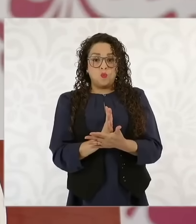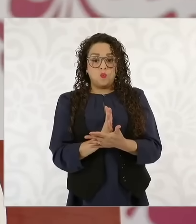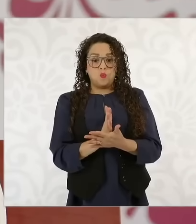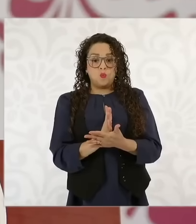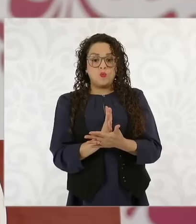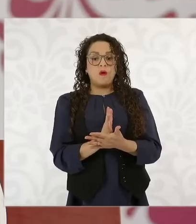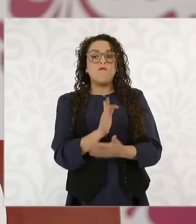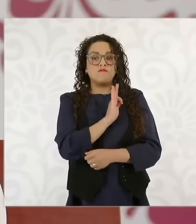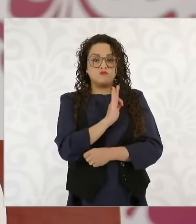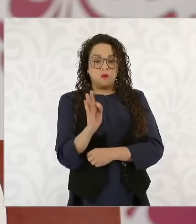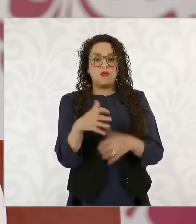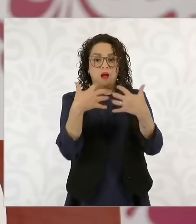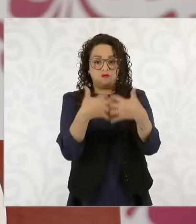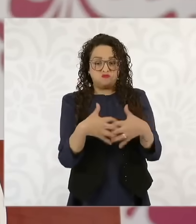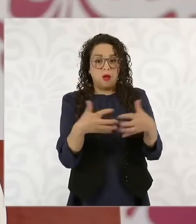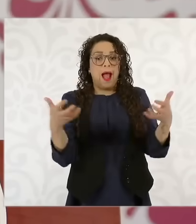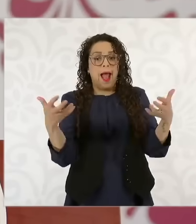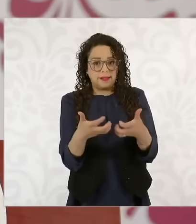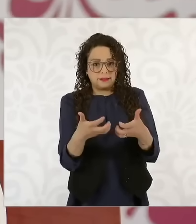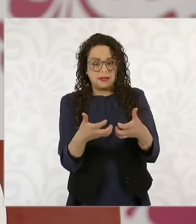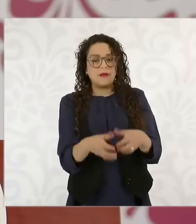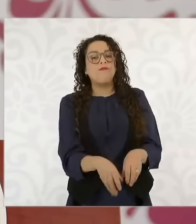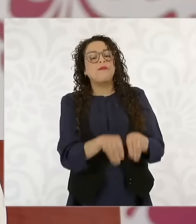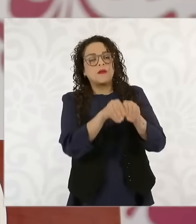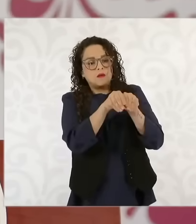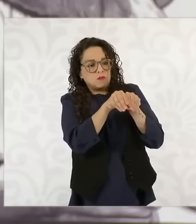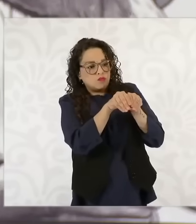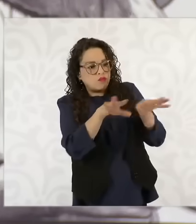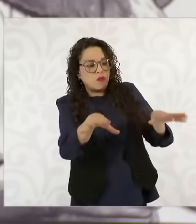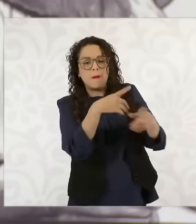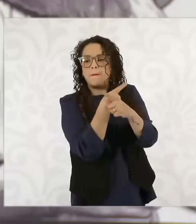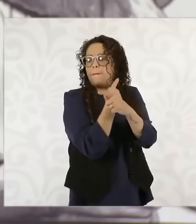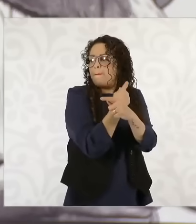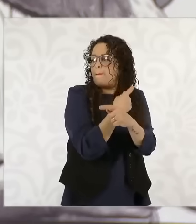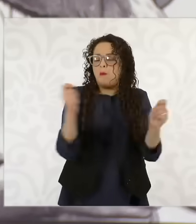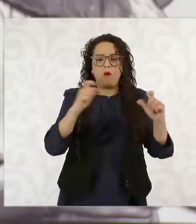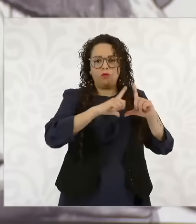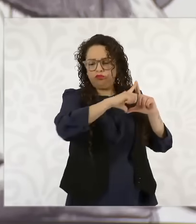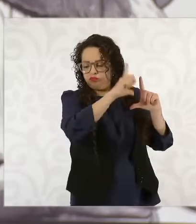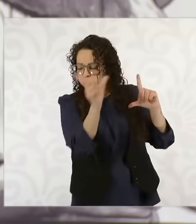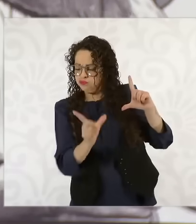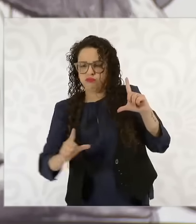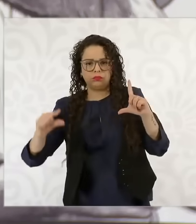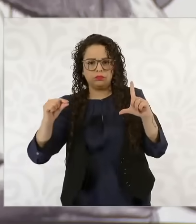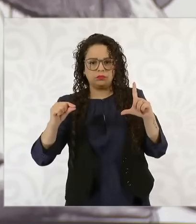para producir, transmitir y distribuir la energía eléctrica. se hacía a través de